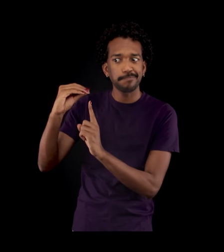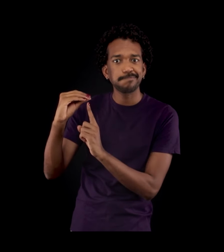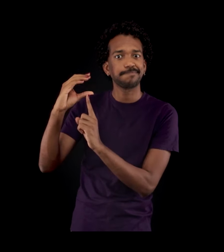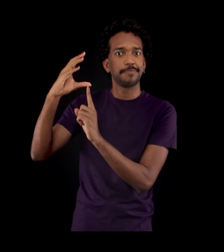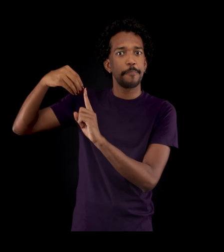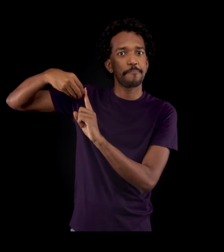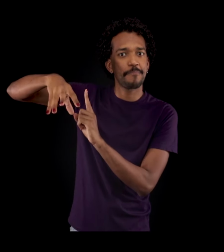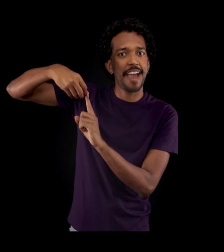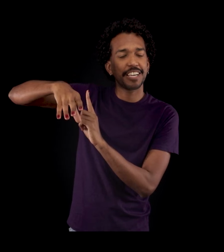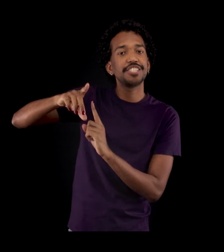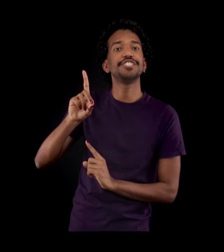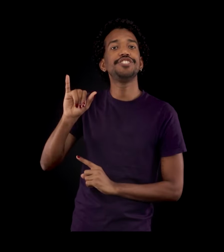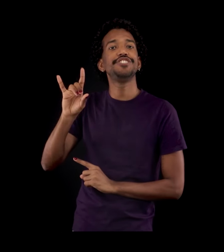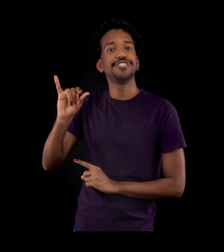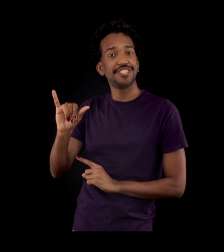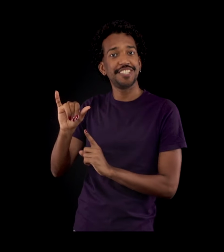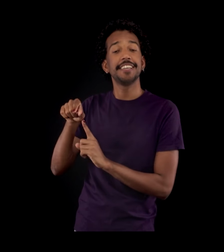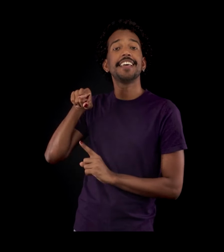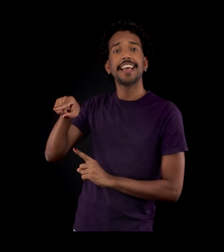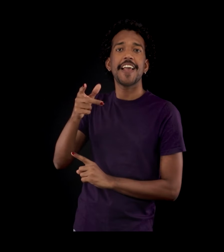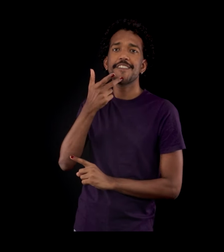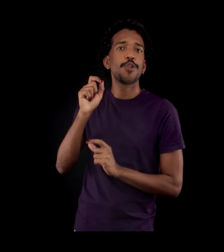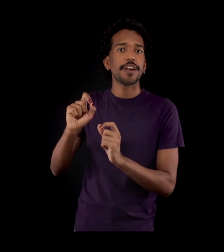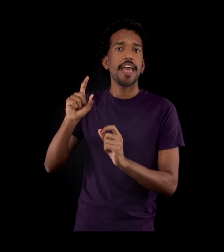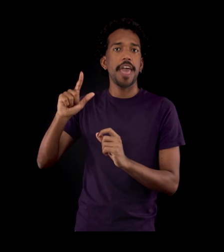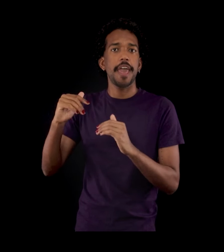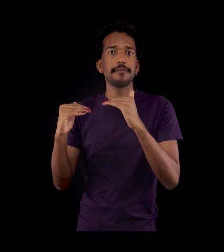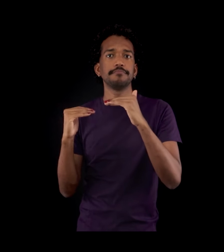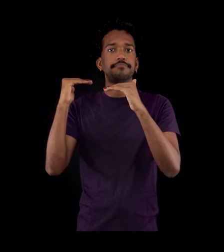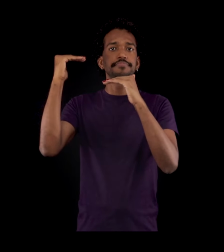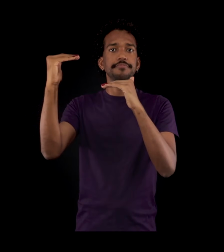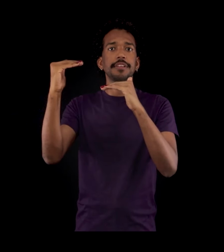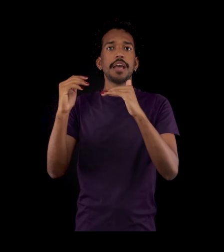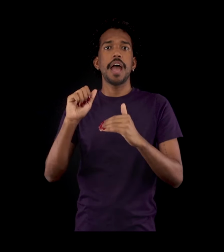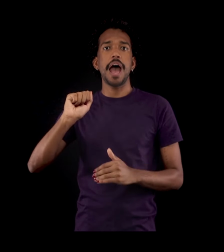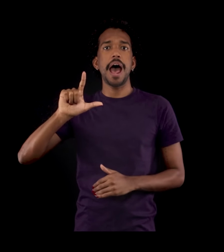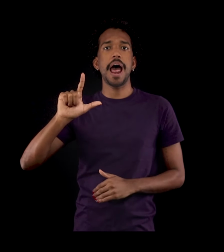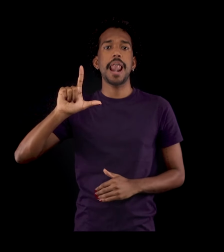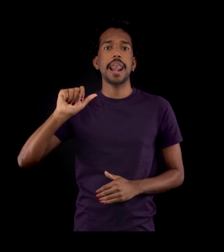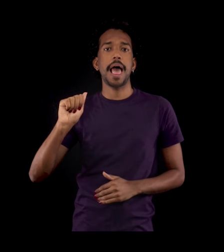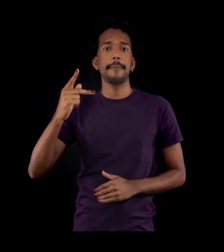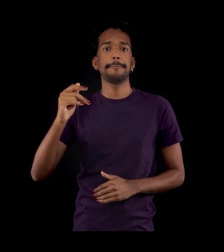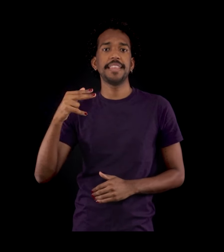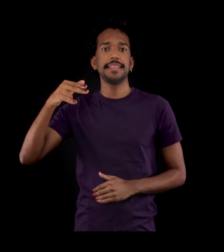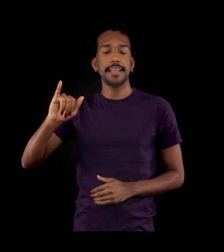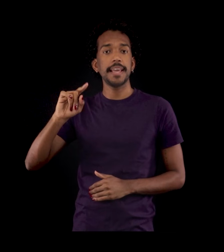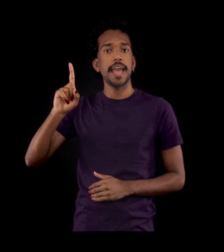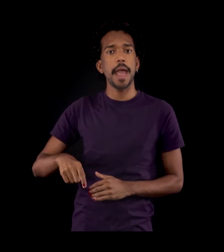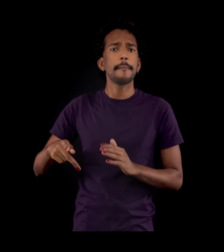Ele foi um Alapini, o título mais alto do culto dos ancestrais,